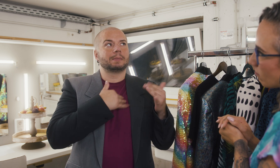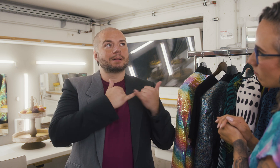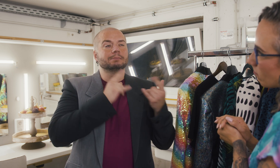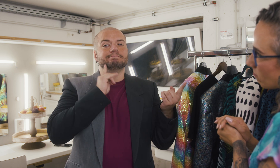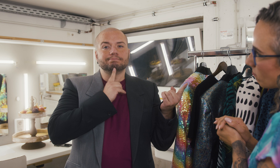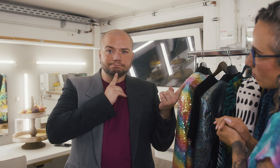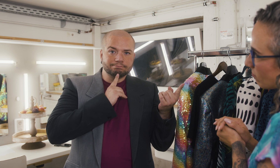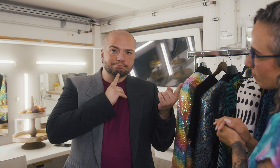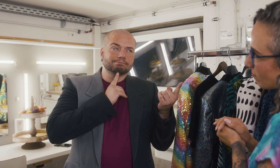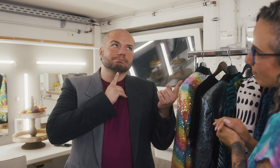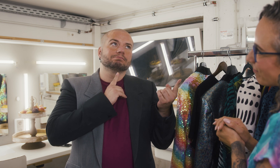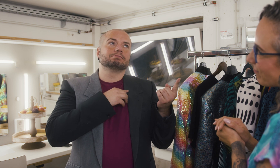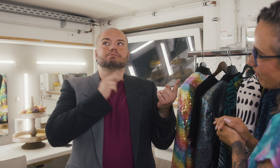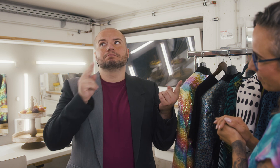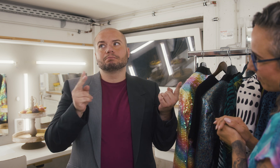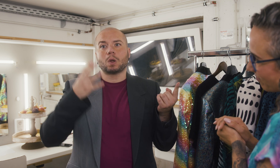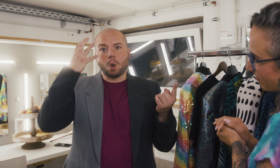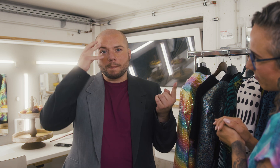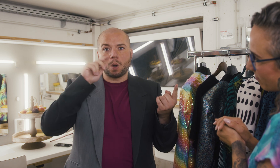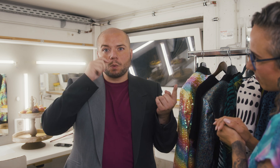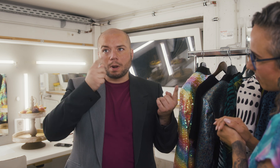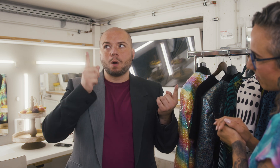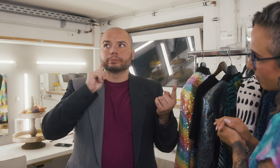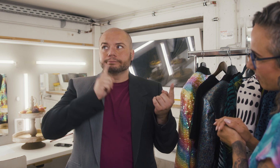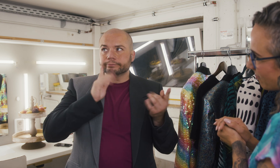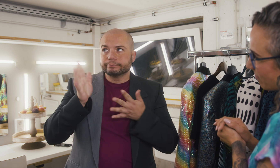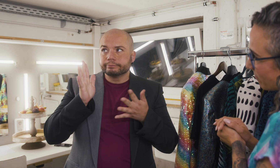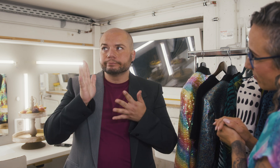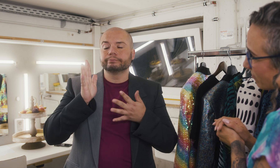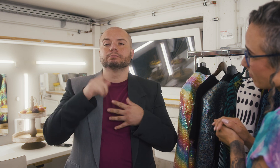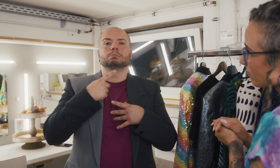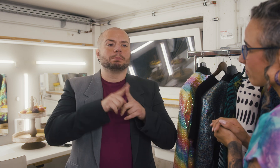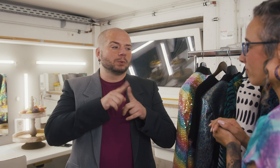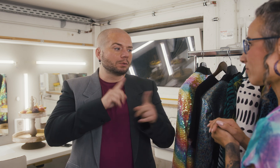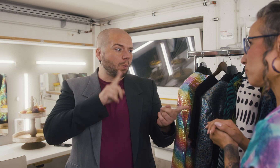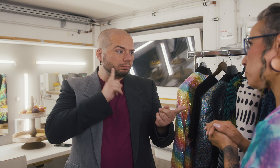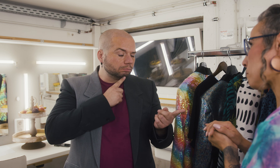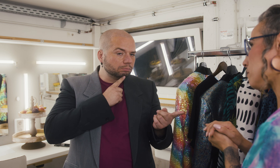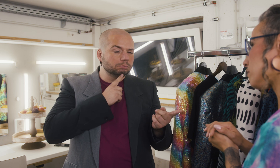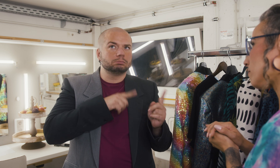weil sie auch taub sind. Genauso wie meine Großeltern. Auch mein Bruder ist taub und mein Großonkel.